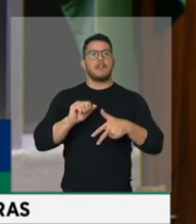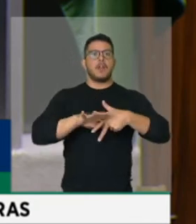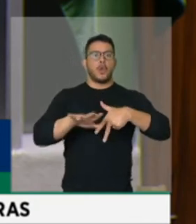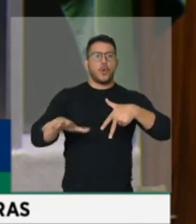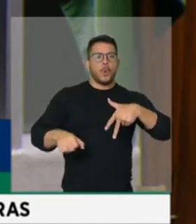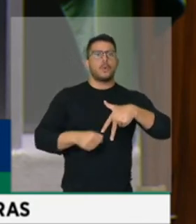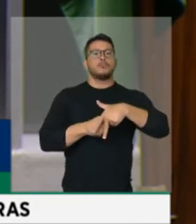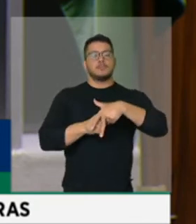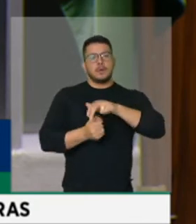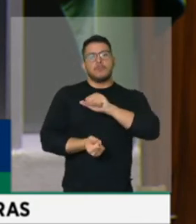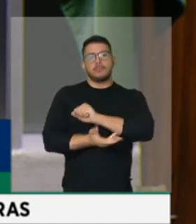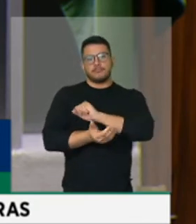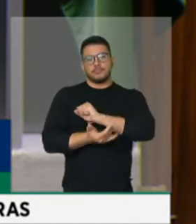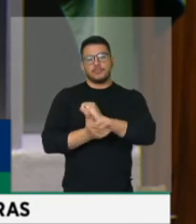MAS TODOS SABEM... NUM PASSADO RECENTE... DE QUE AS... AS